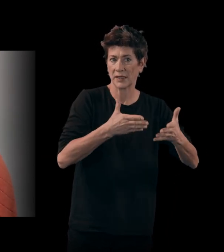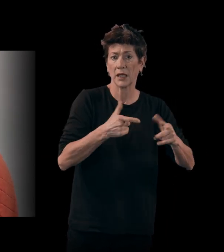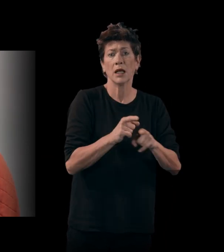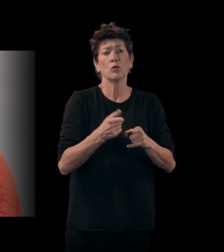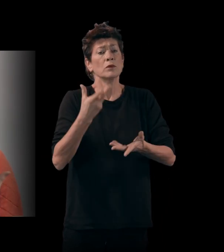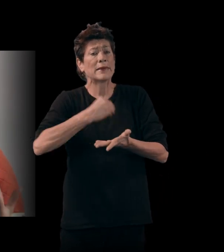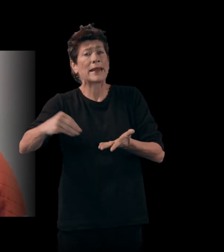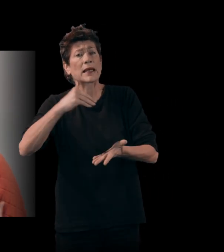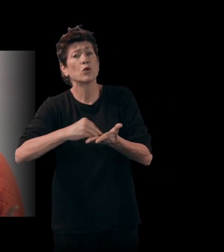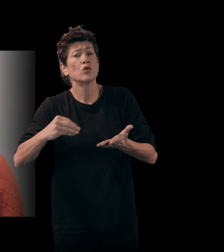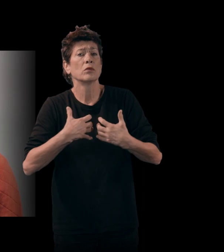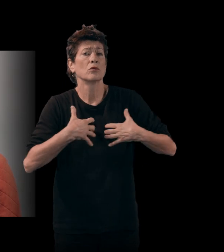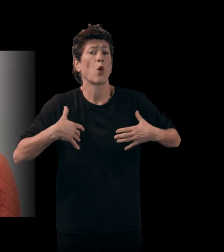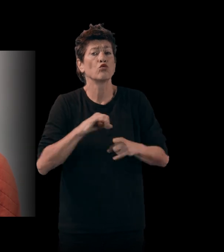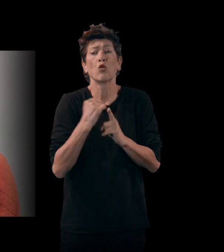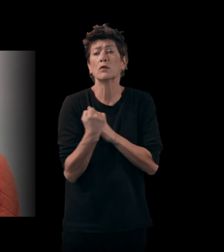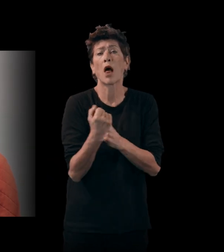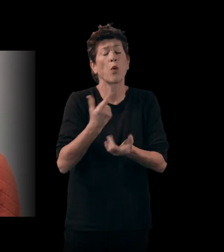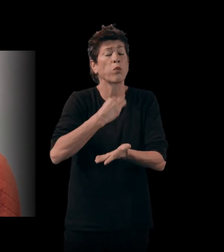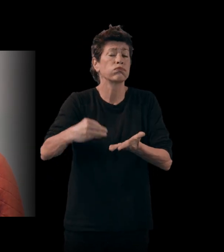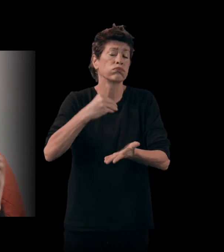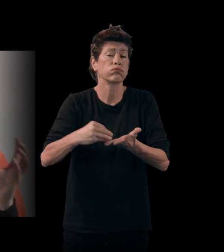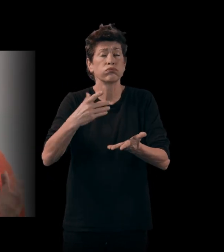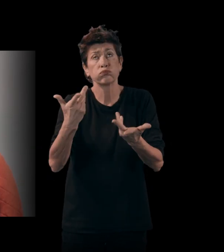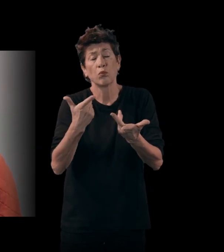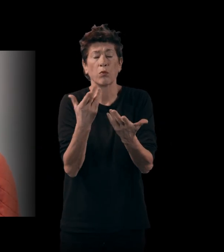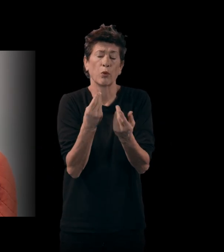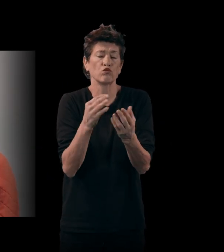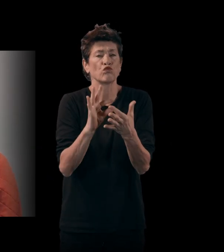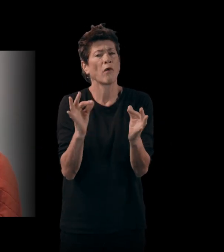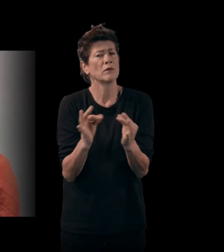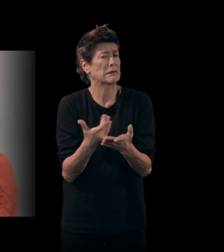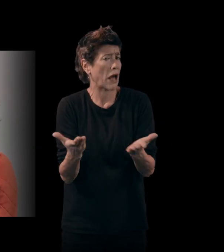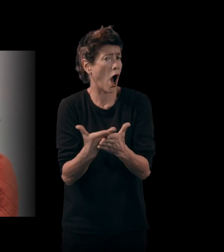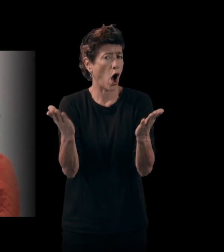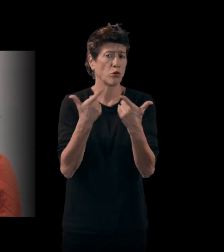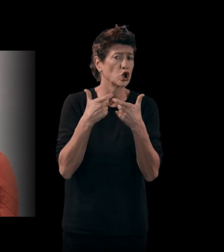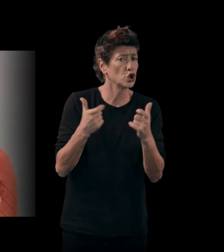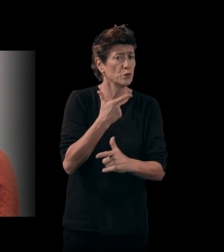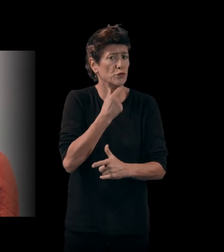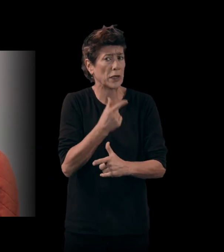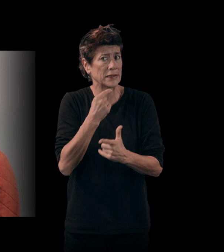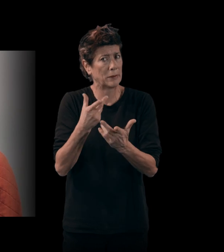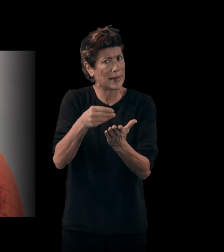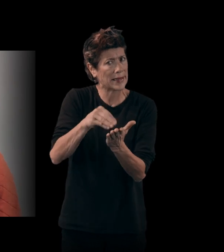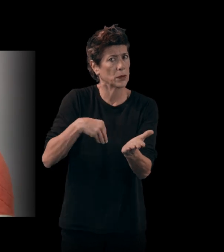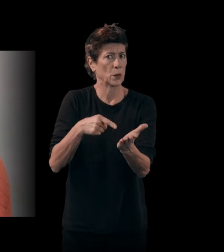en sciences sociales, même si vous pouvez écrire de manière accessible entre guillemets, on est dans un espace où vous discutez